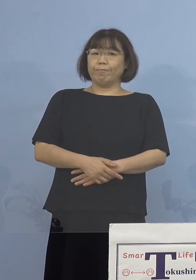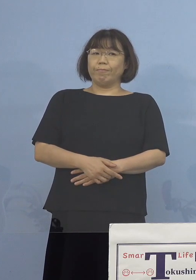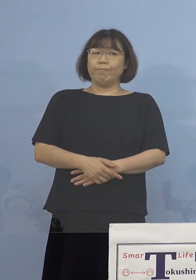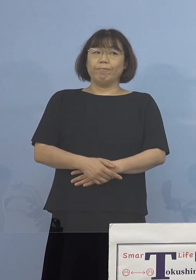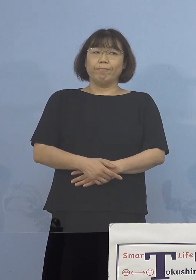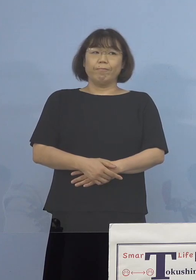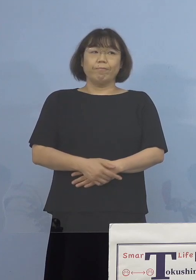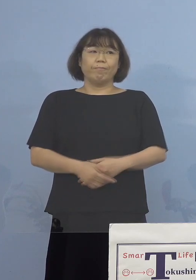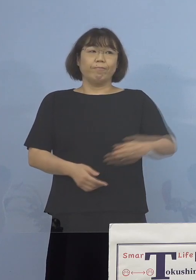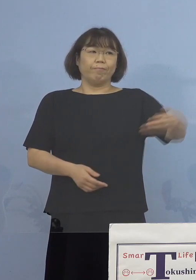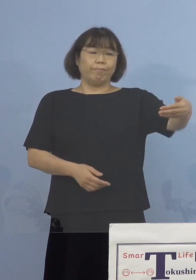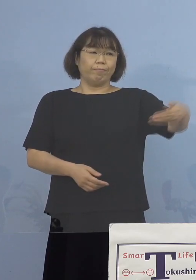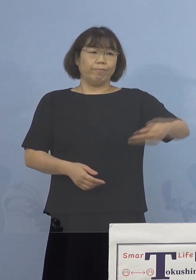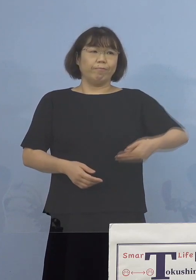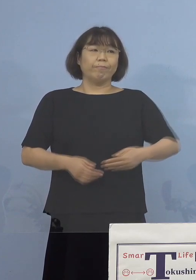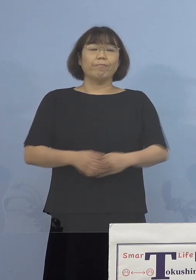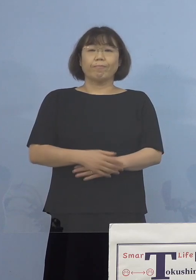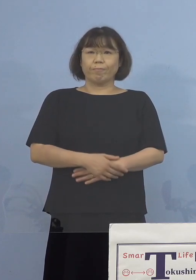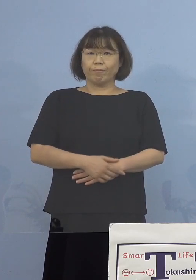（徳島新聞社） すみません、徳島新聞です